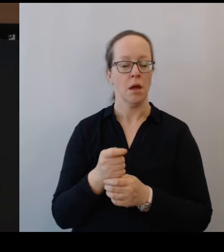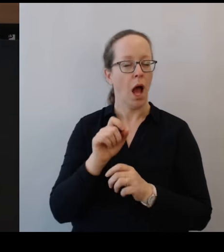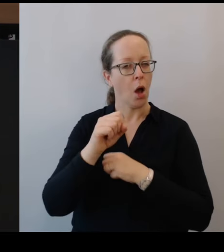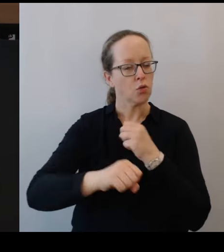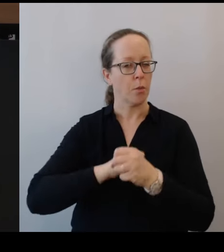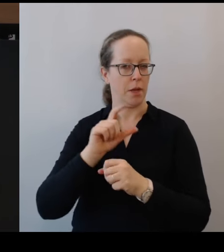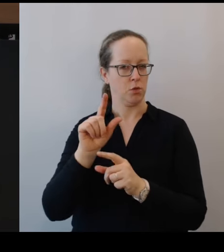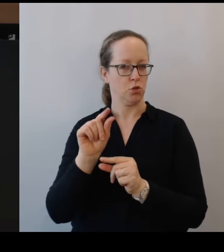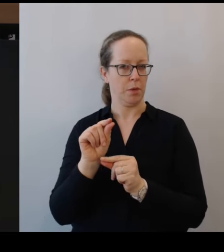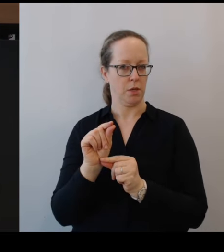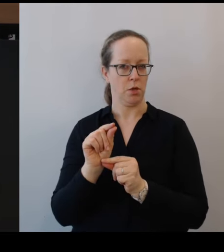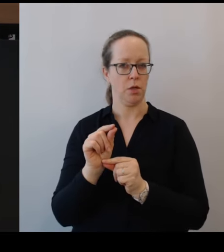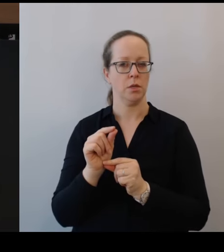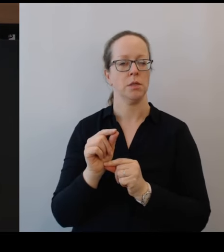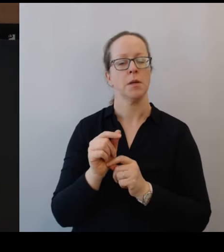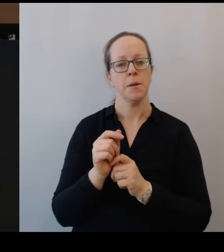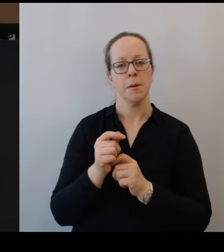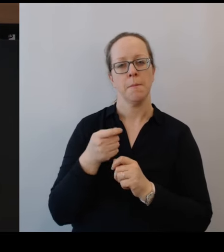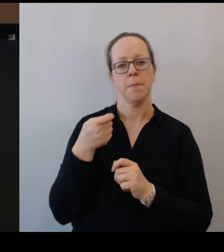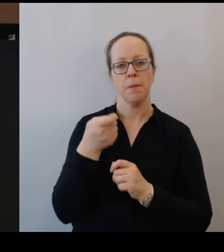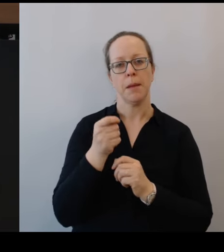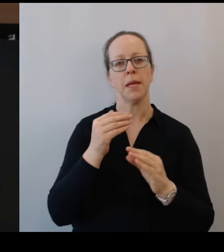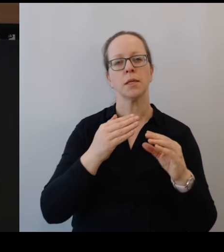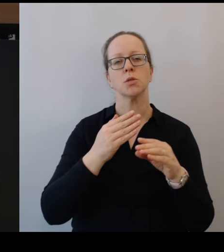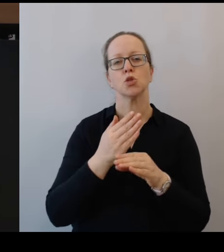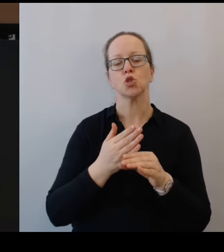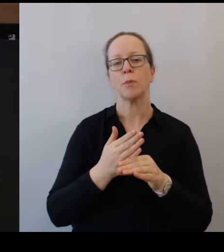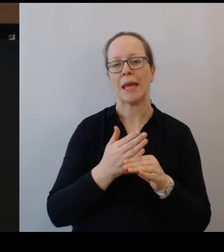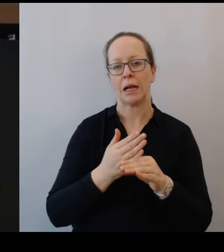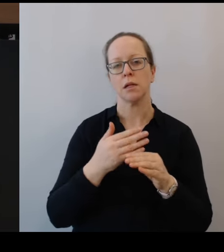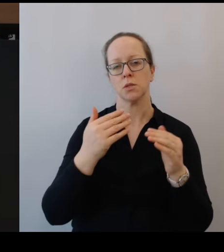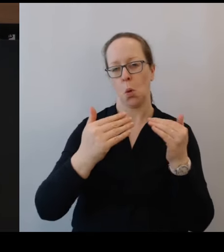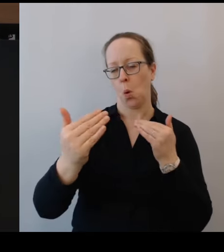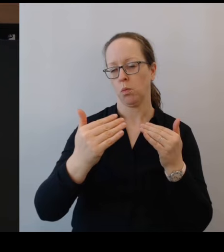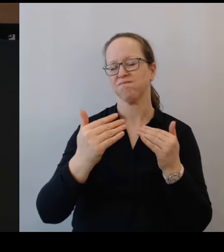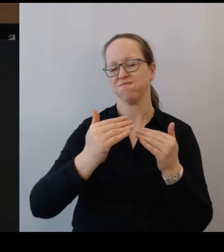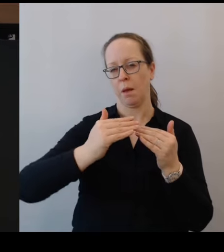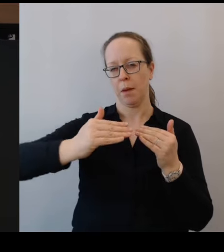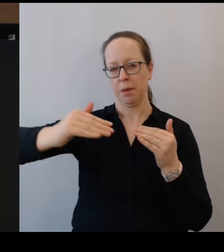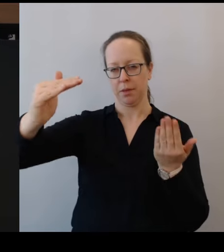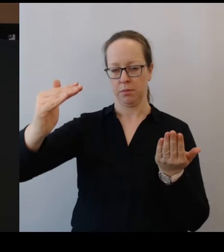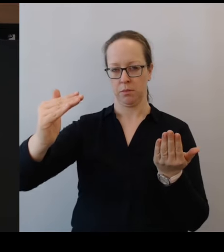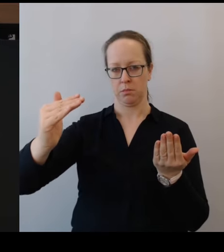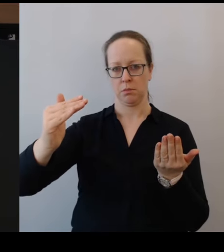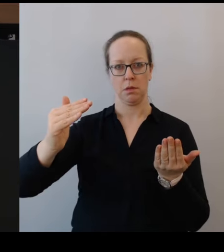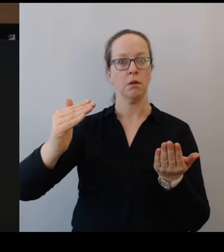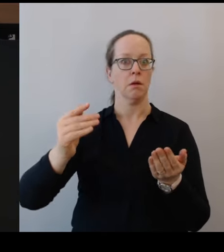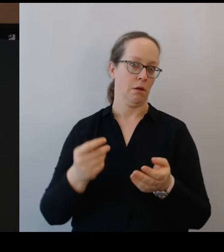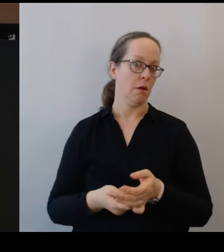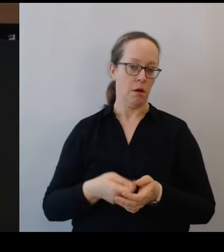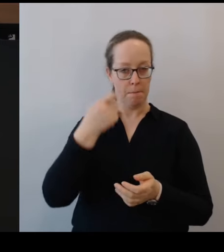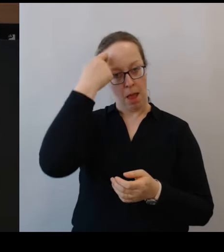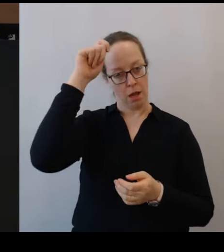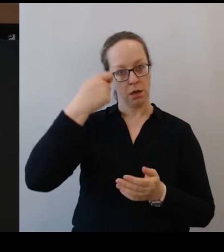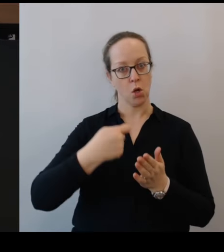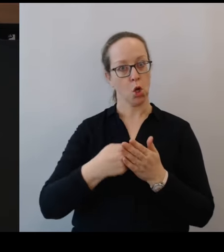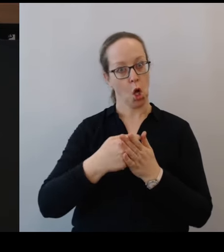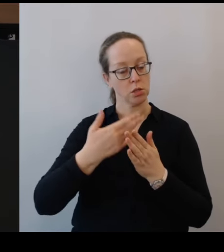in der Stadt geworden sind. Und das angesichts der Tatsache, dass Mieterinnen und Mieter durch hohe Energie- und Lebenshaltungskosten eh schon so heftig